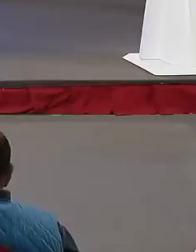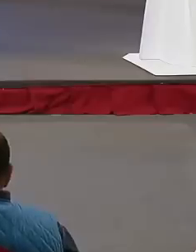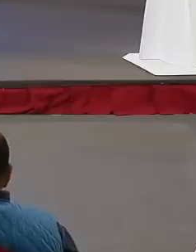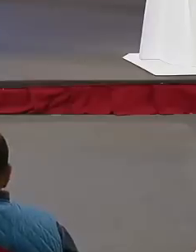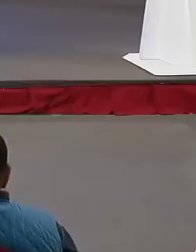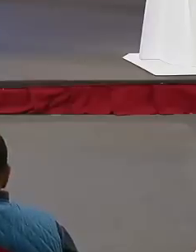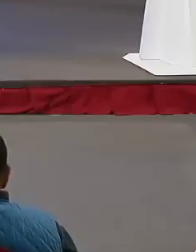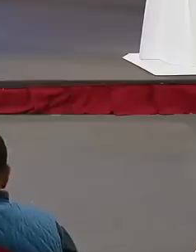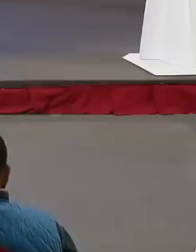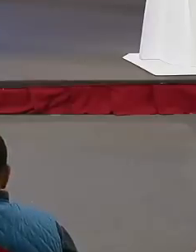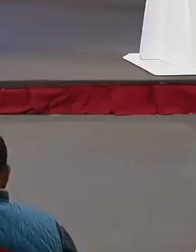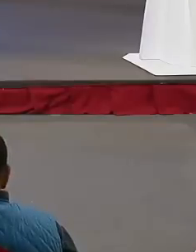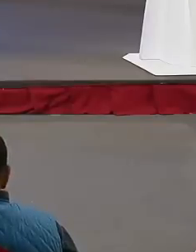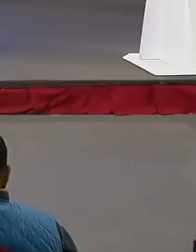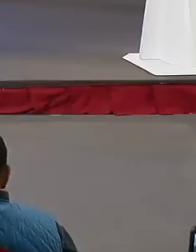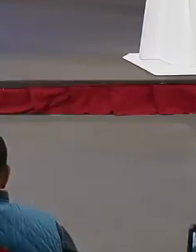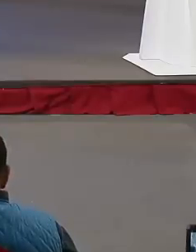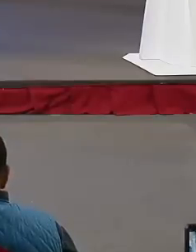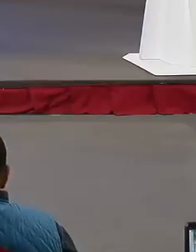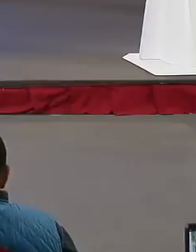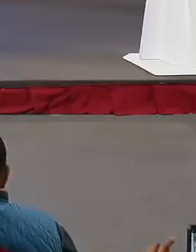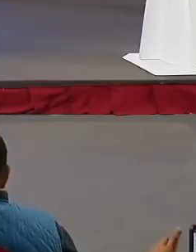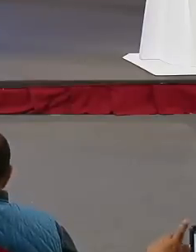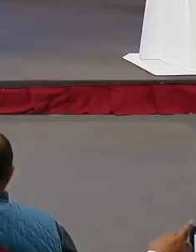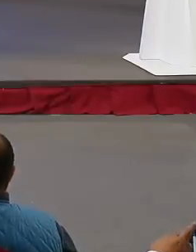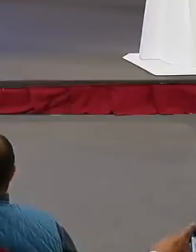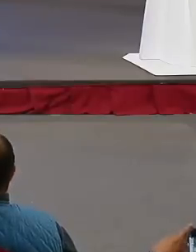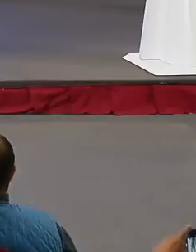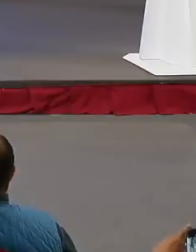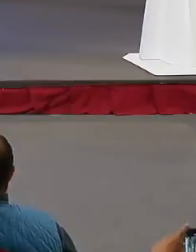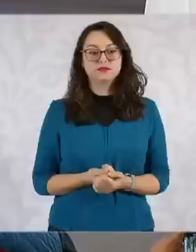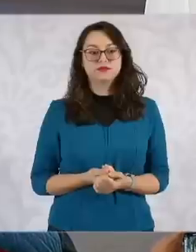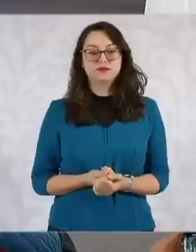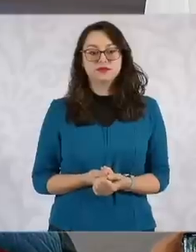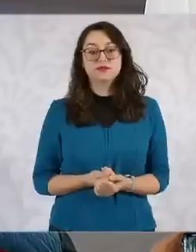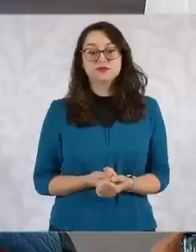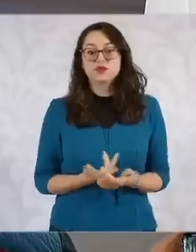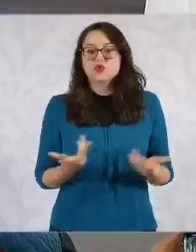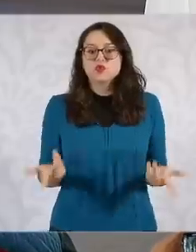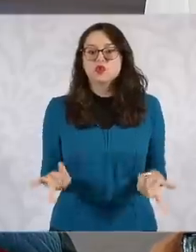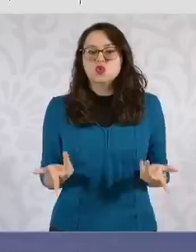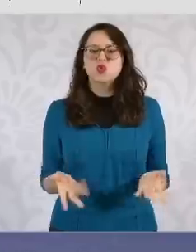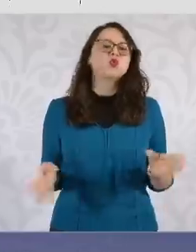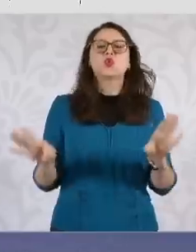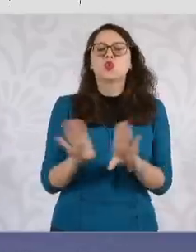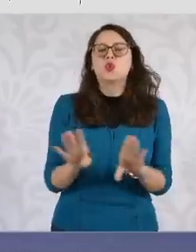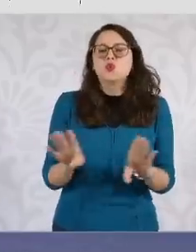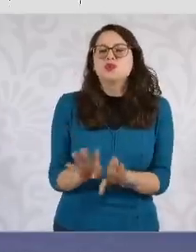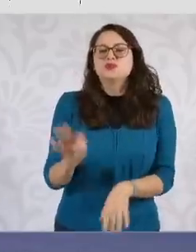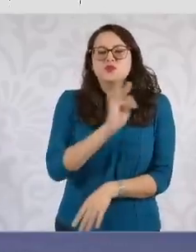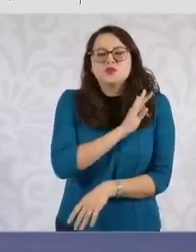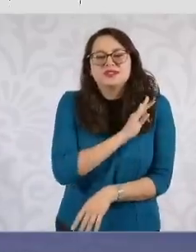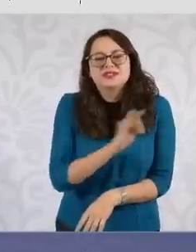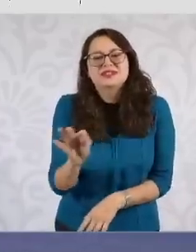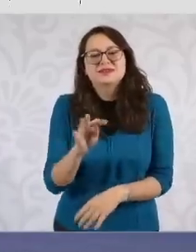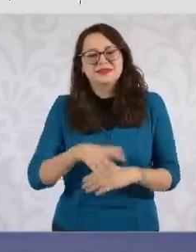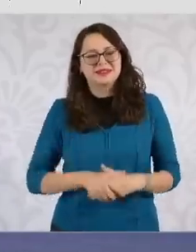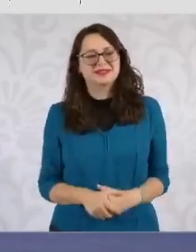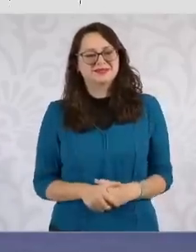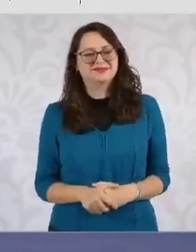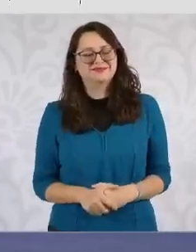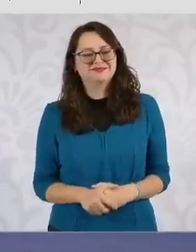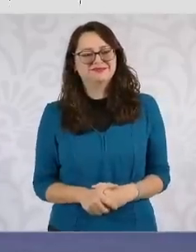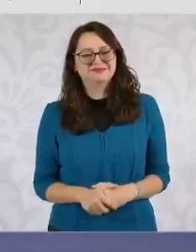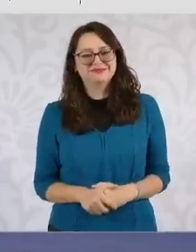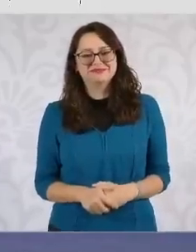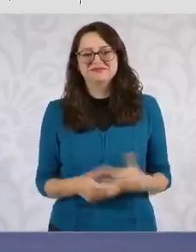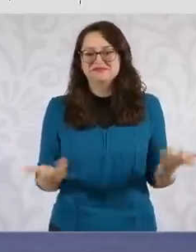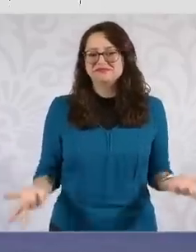en su propio país guerra quiere decir permiso para matar bajo condiciones de